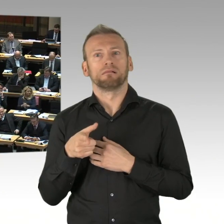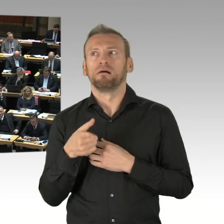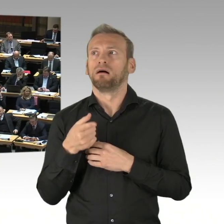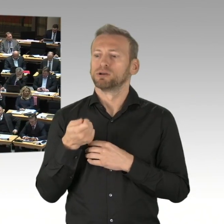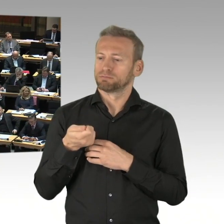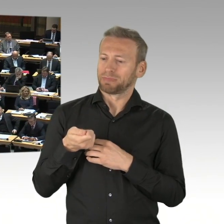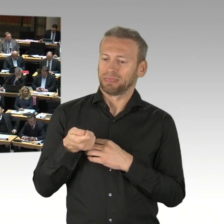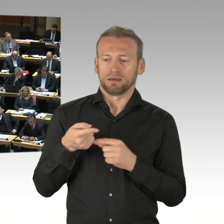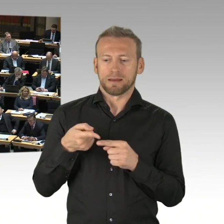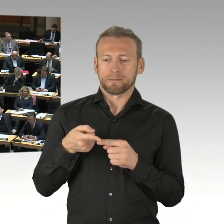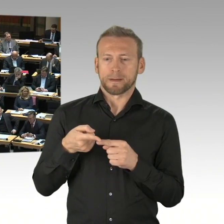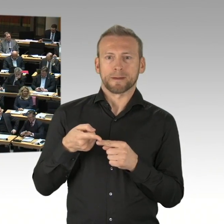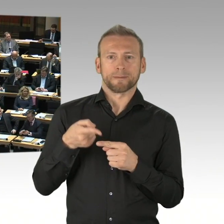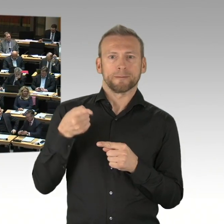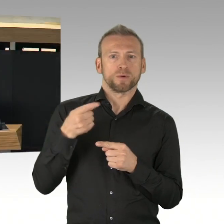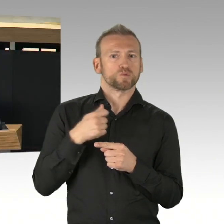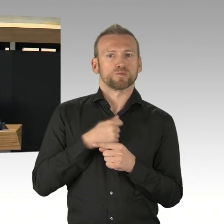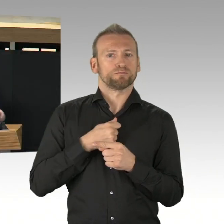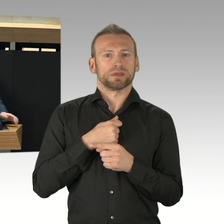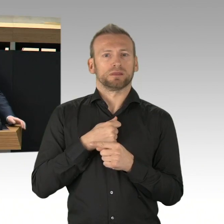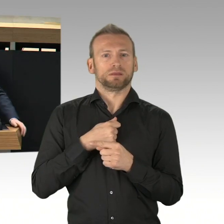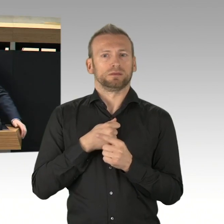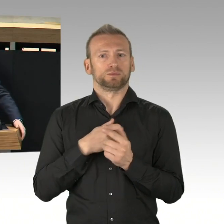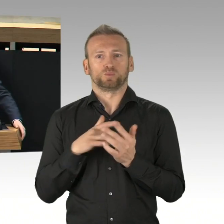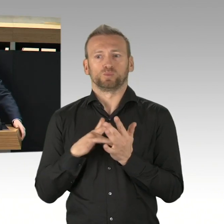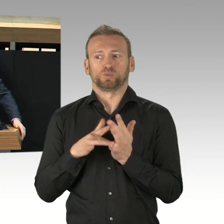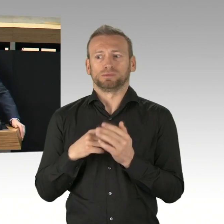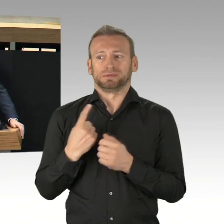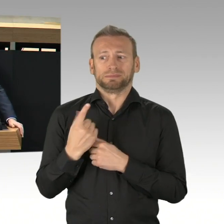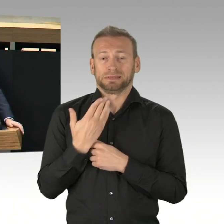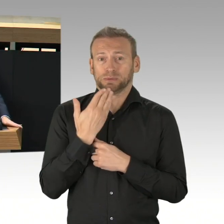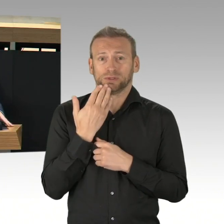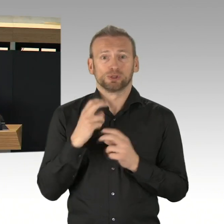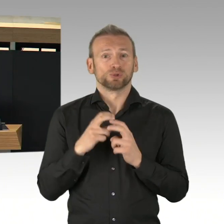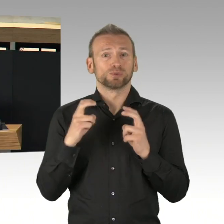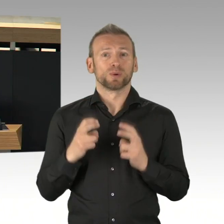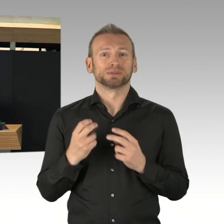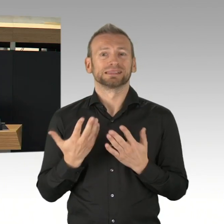Und die große Frage, vor der wir in dieser Stadt stehen, ist tatsächlich die Frage: